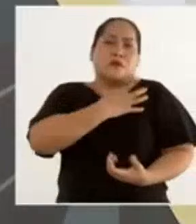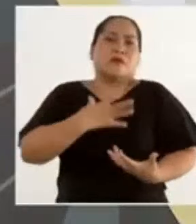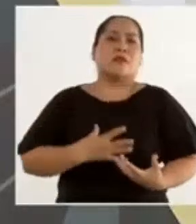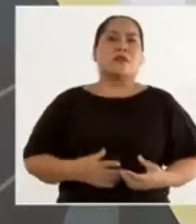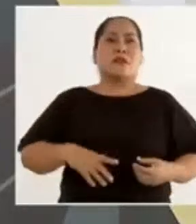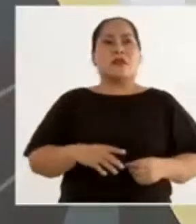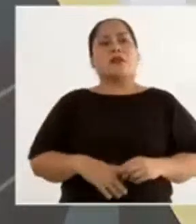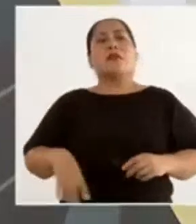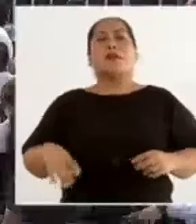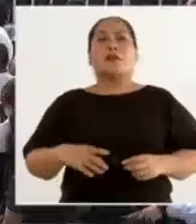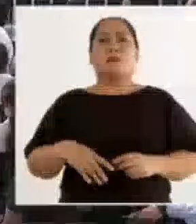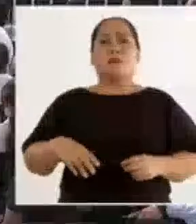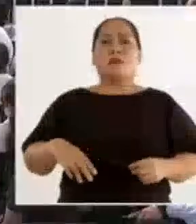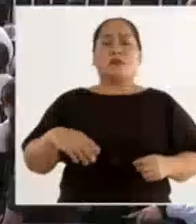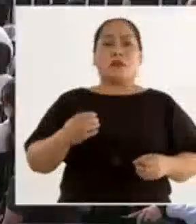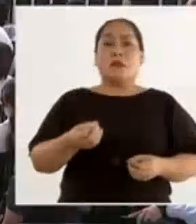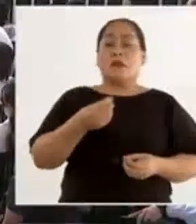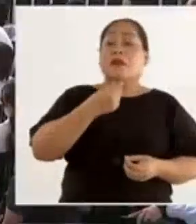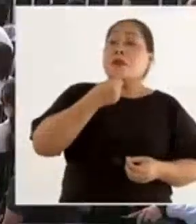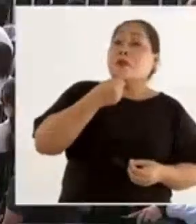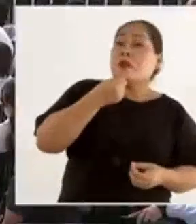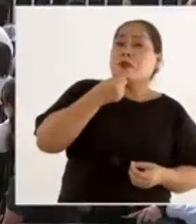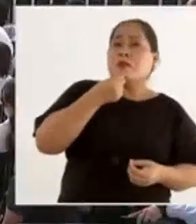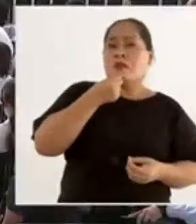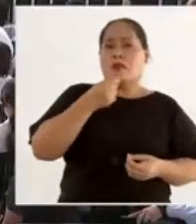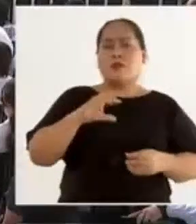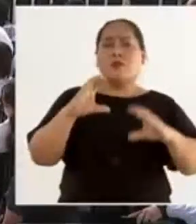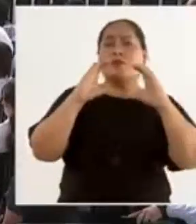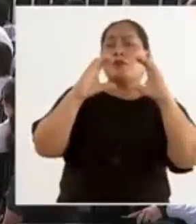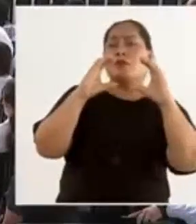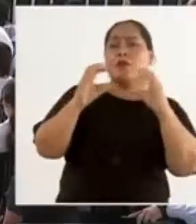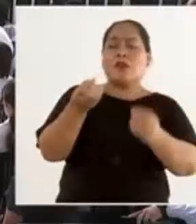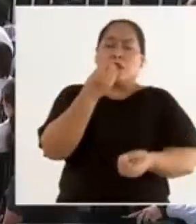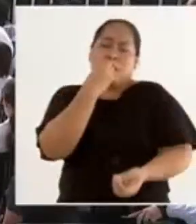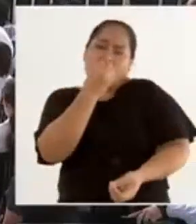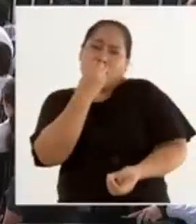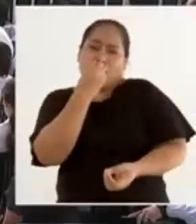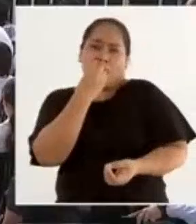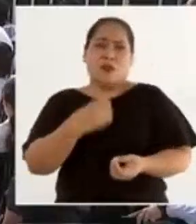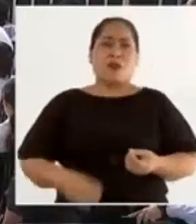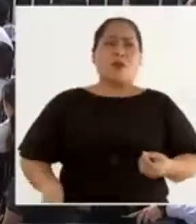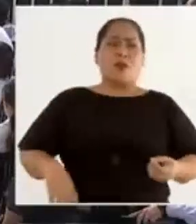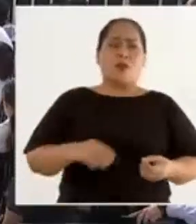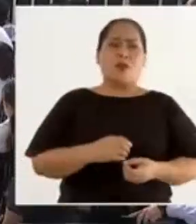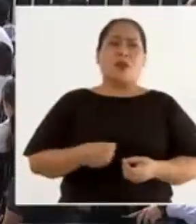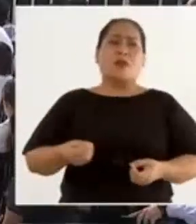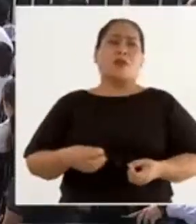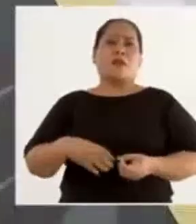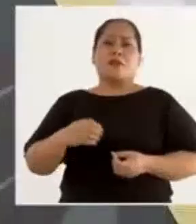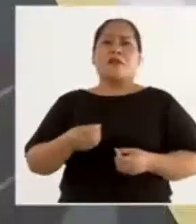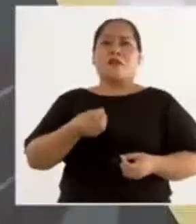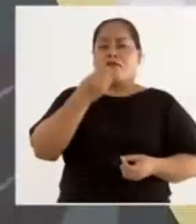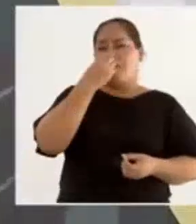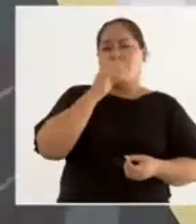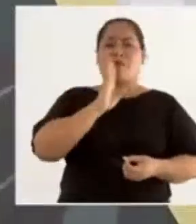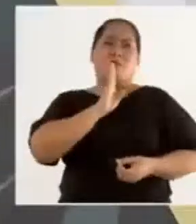no consuman un exenso de calorías vacías, que es lo que acaba condicionando que desarrollen